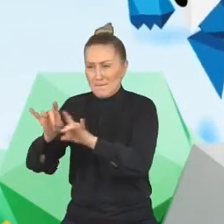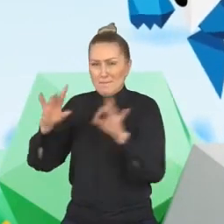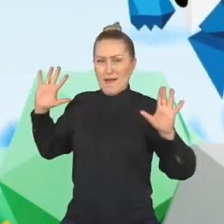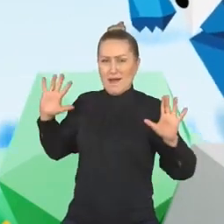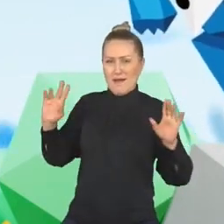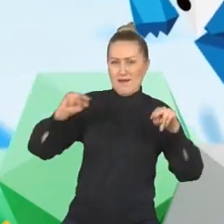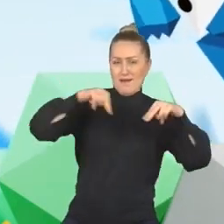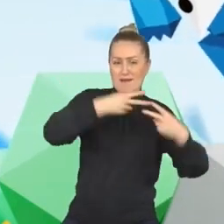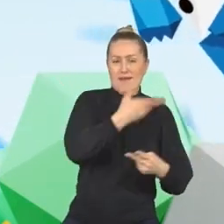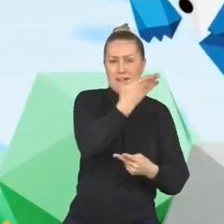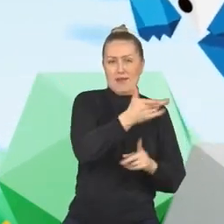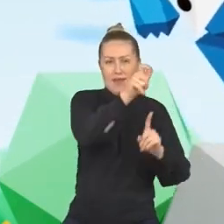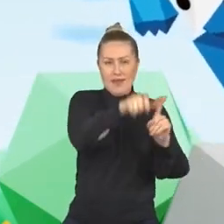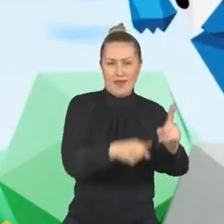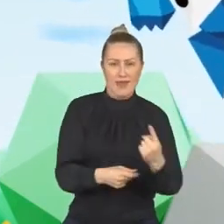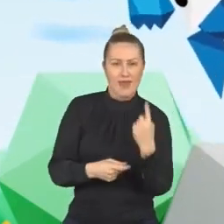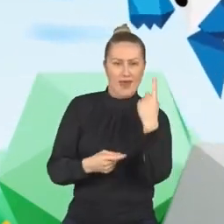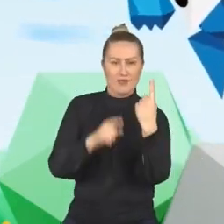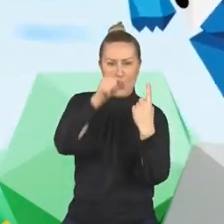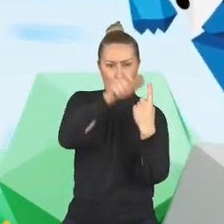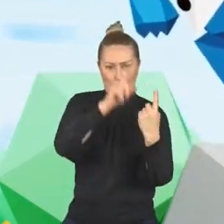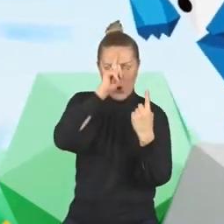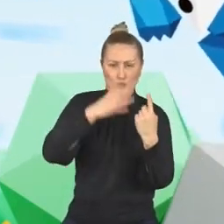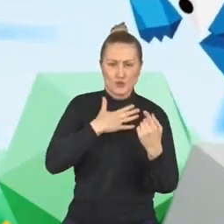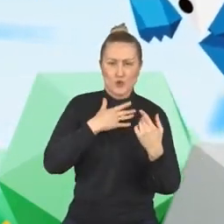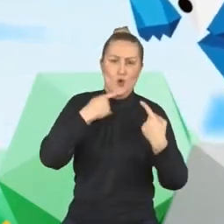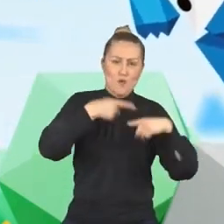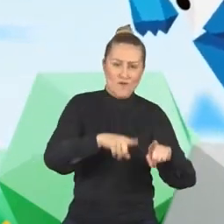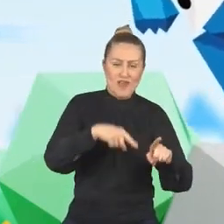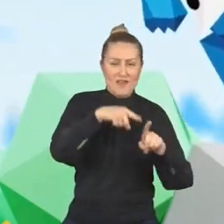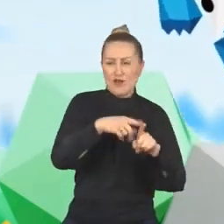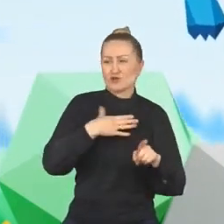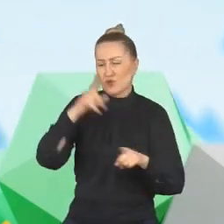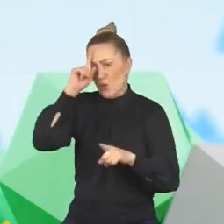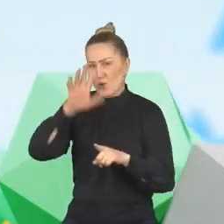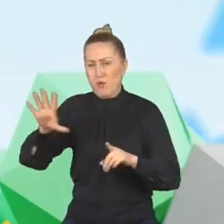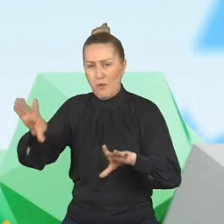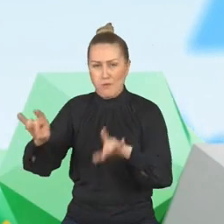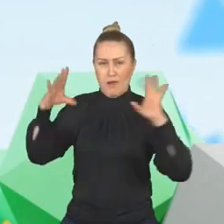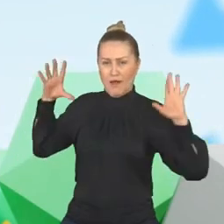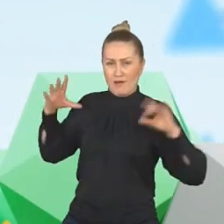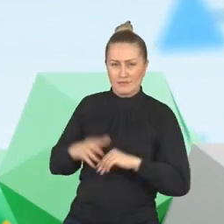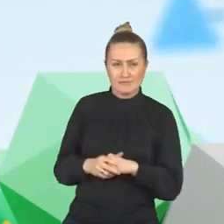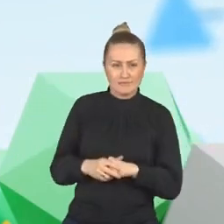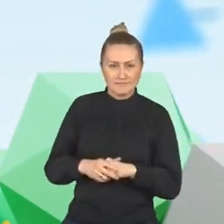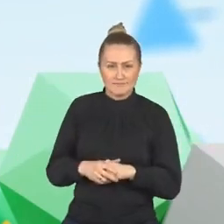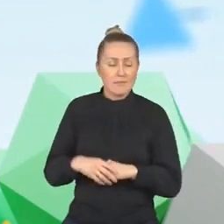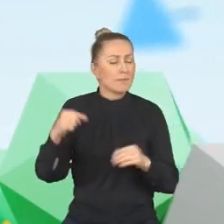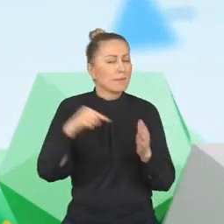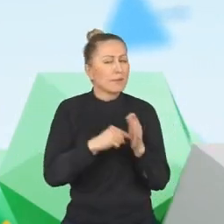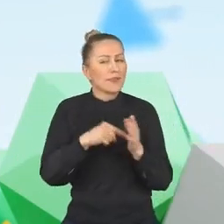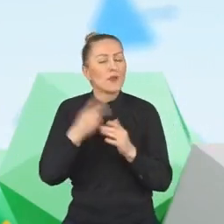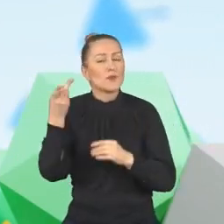odpowiedzialność niejako zrzucić ze sfery publicznej. Druga niezwykle ciekawa technika manipulacji, którą